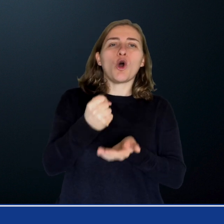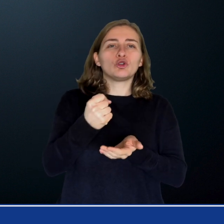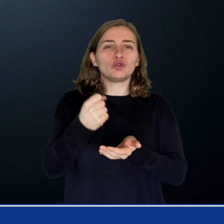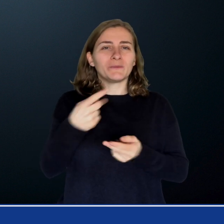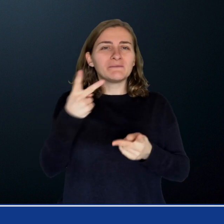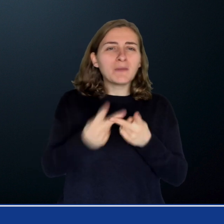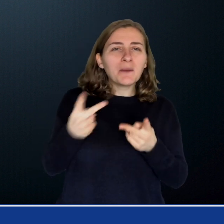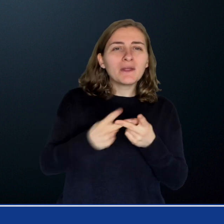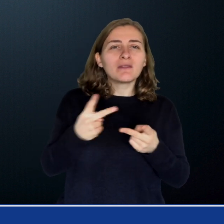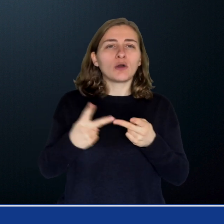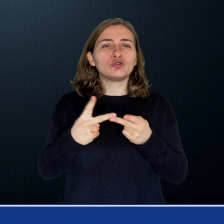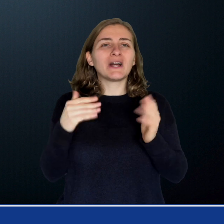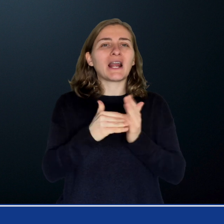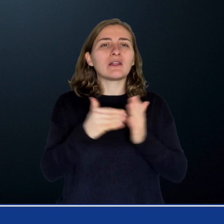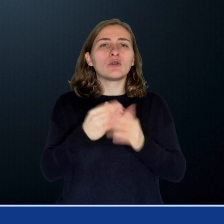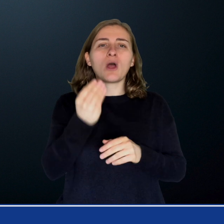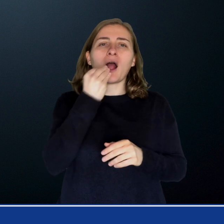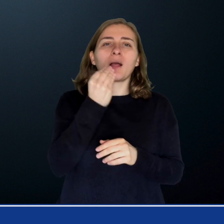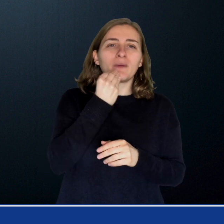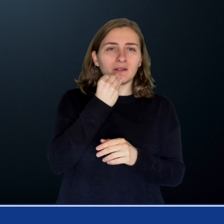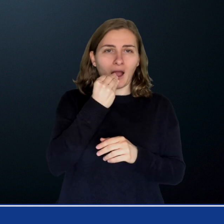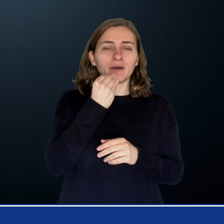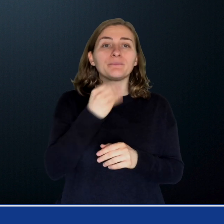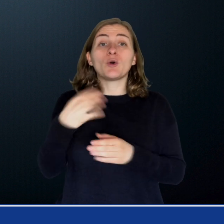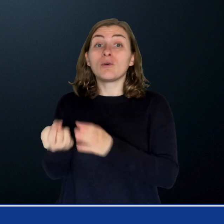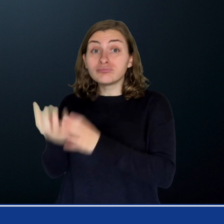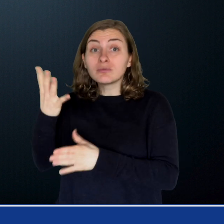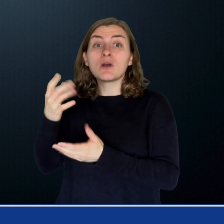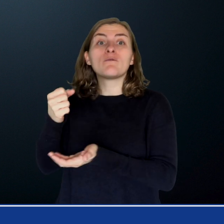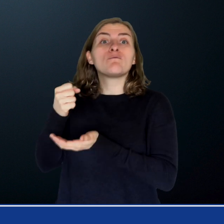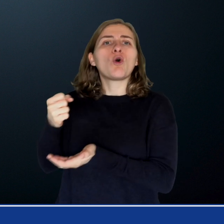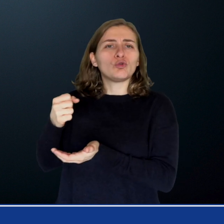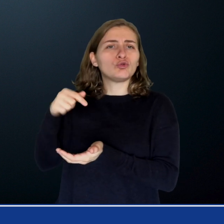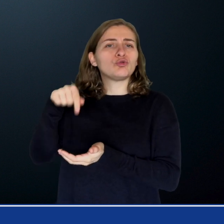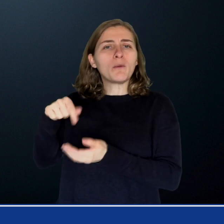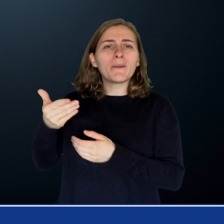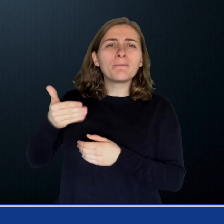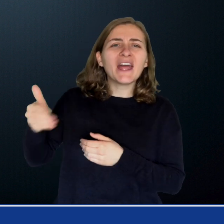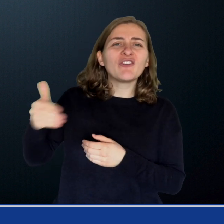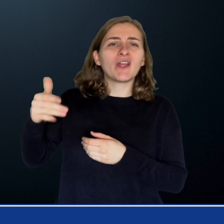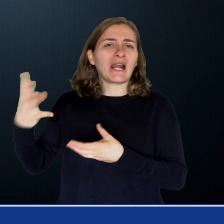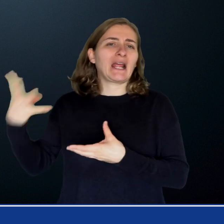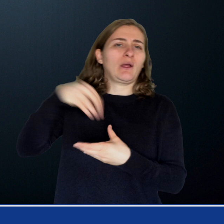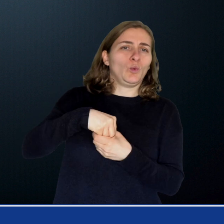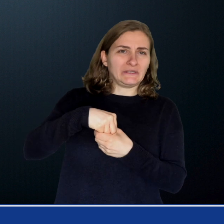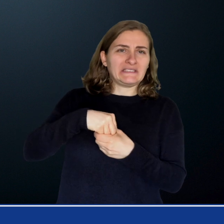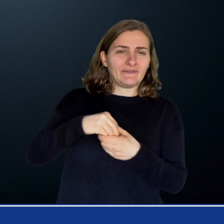ISTITUZIONE DEL FONDO PER LA SPERIMENTAZIONE DEL REDDITO ALIMENTARE E DEL FONDO PER LE PERIFERIE INCLUSIVE